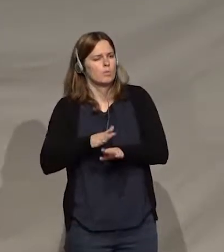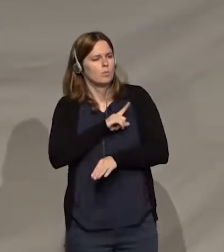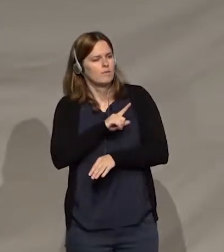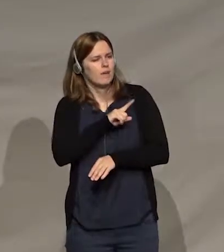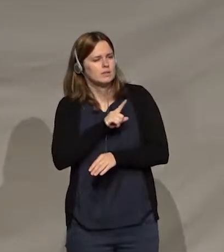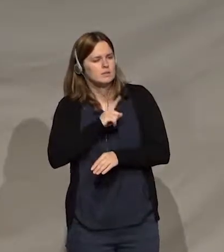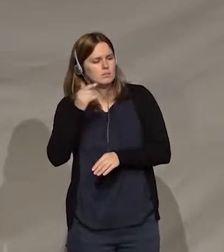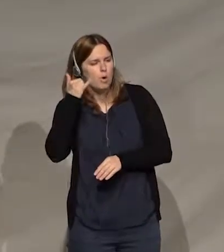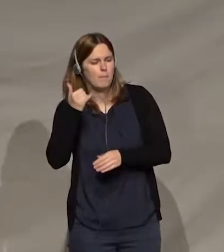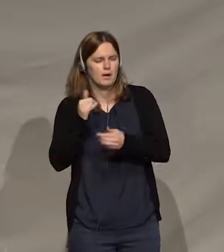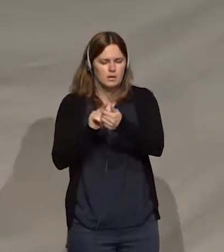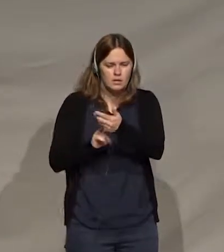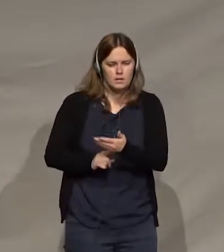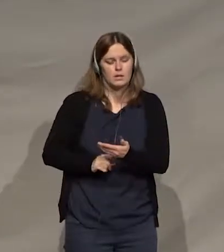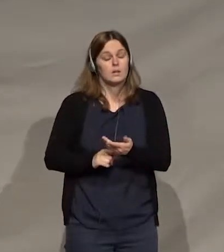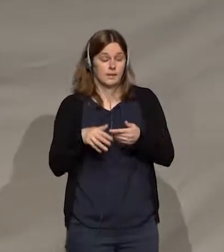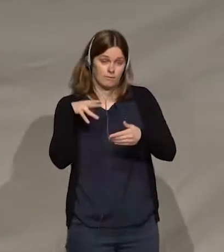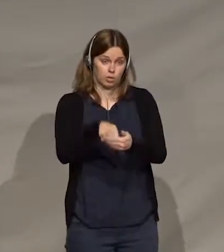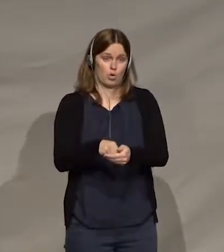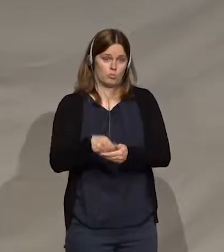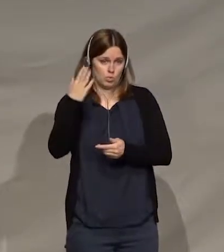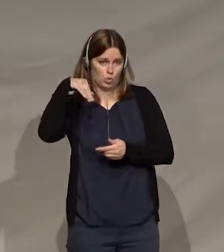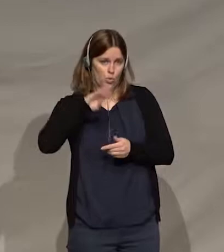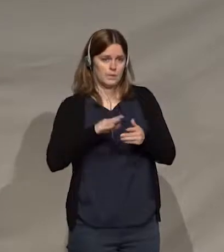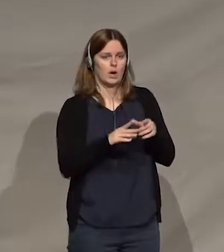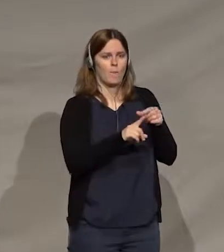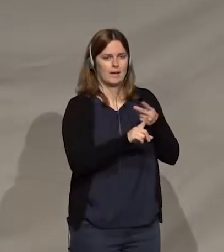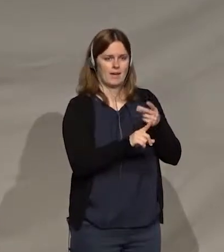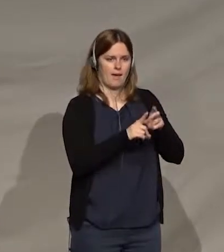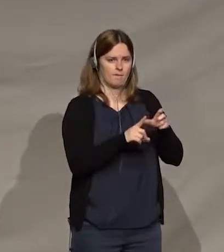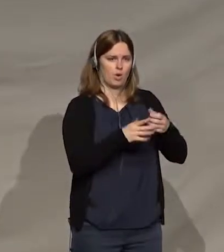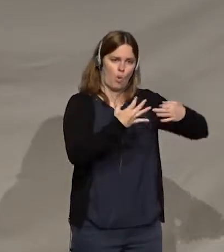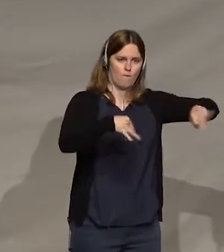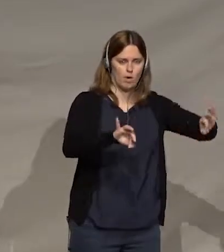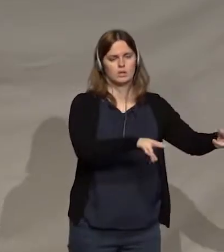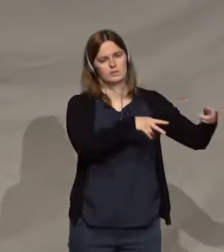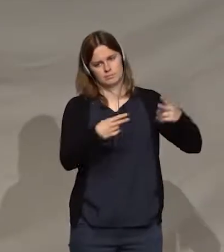funkci kamery na jejich smartphonech pro digitalizaci dokumentů. To je potom zanechá s řadou JPEG souborů,